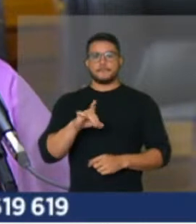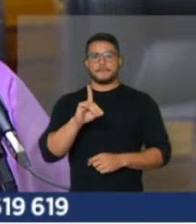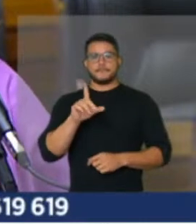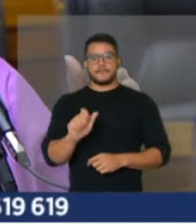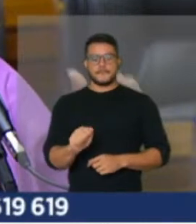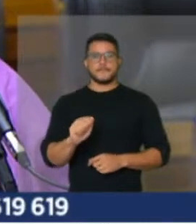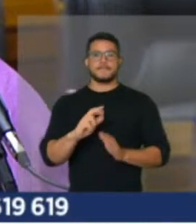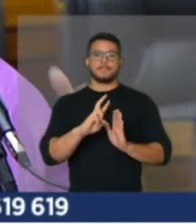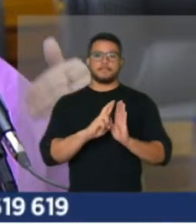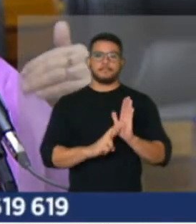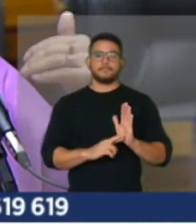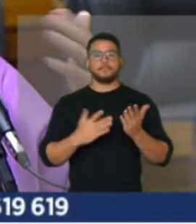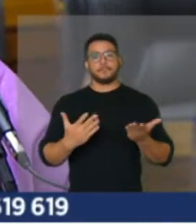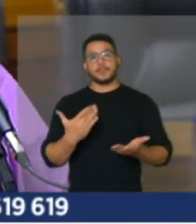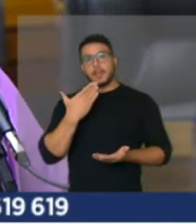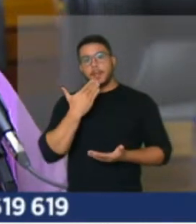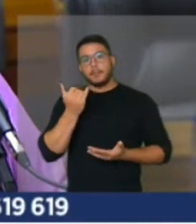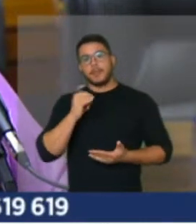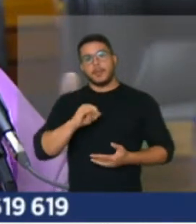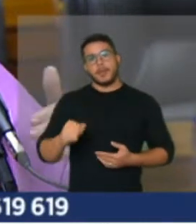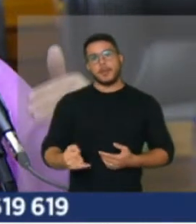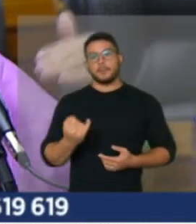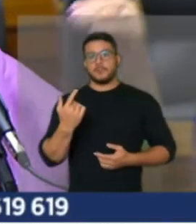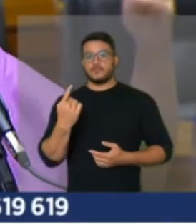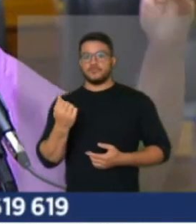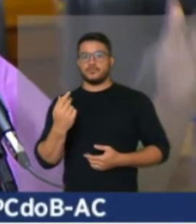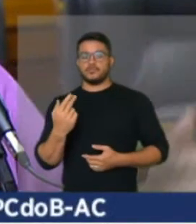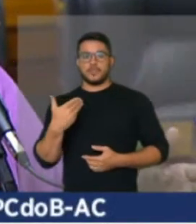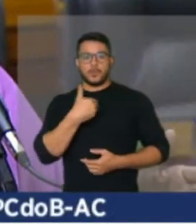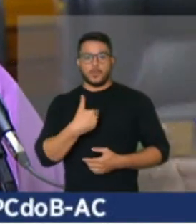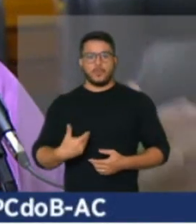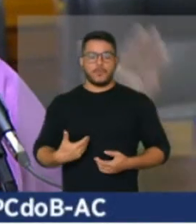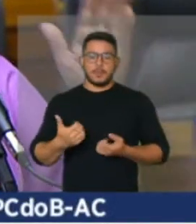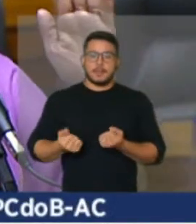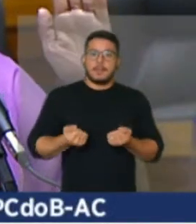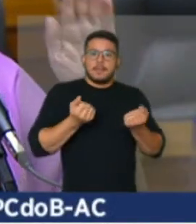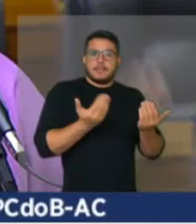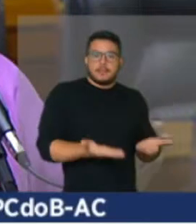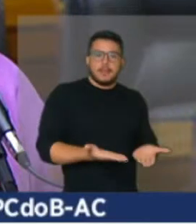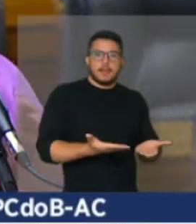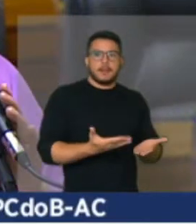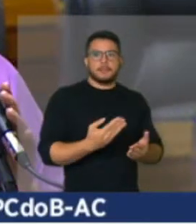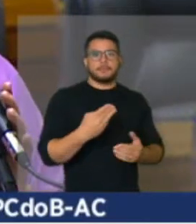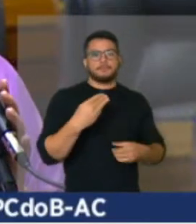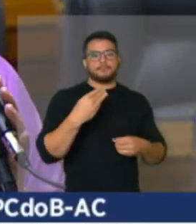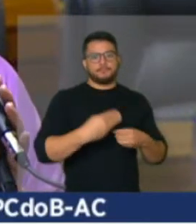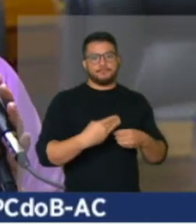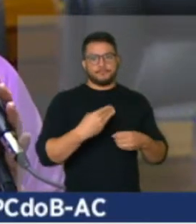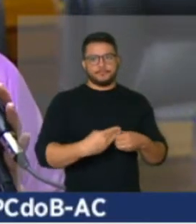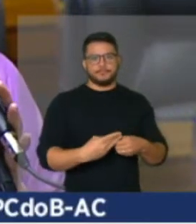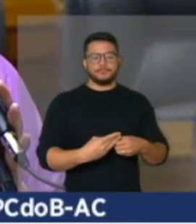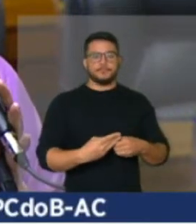RECURSOS DA UNIÃO E COLOQUE MAIS NA MÃO DAS PREFEITURAS QUE É QUEM TEVE MUITA DIFICULDADE PARA TOCAR ESSE